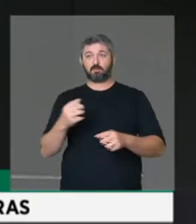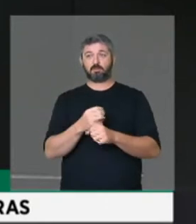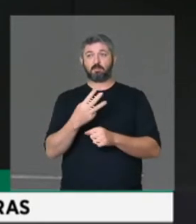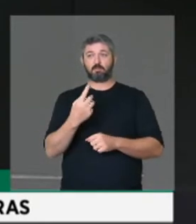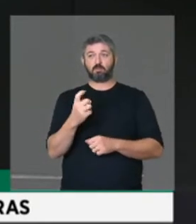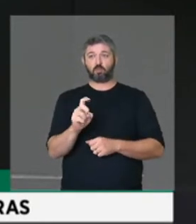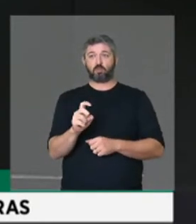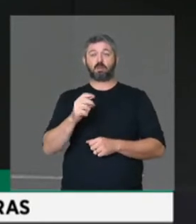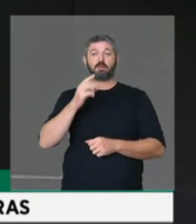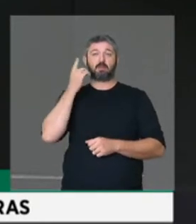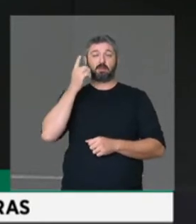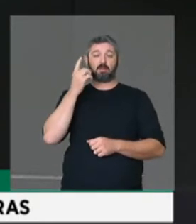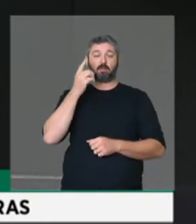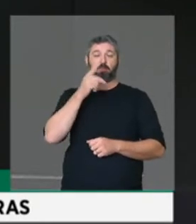ENCERRADA A VOTAÇÃO. PRAF